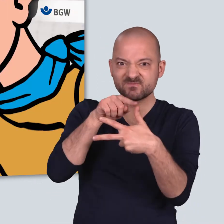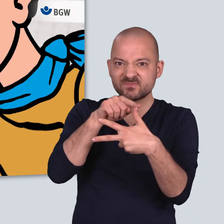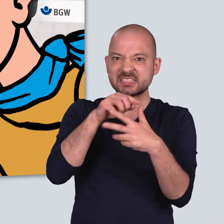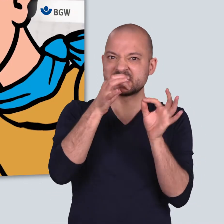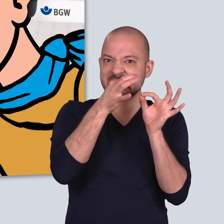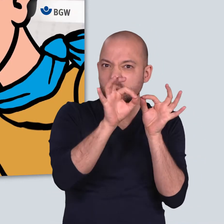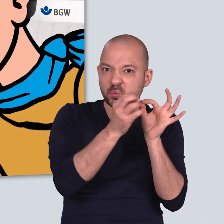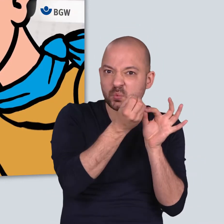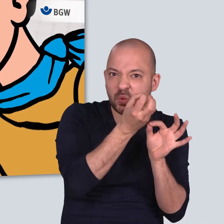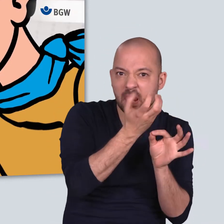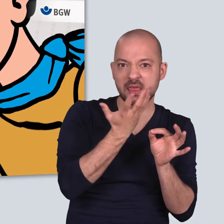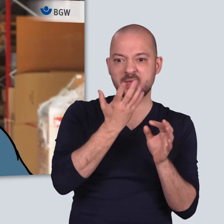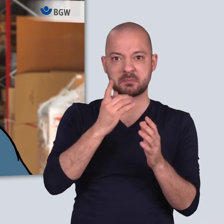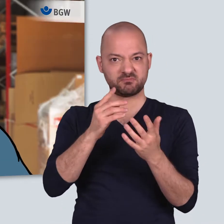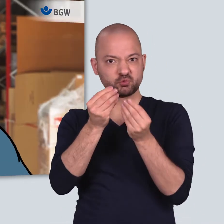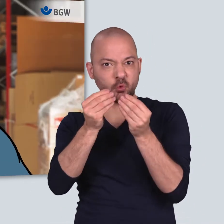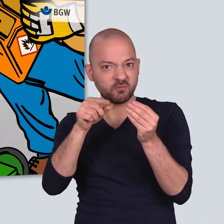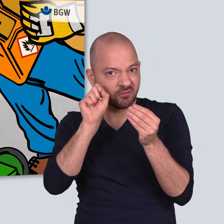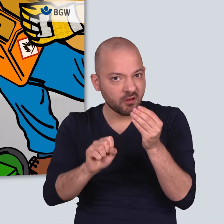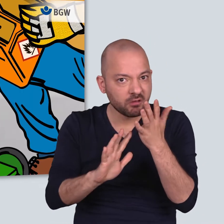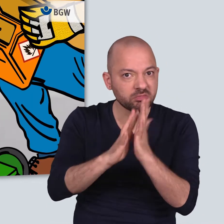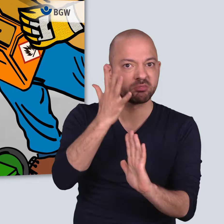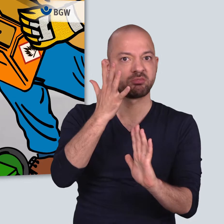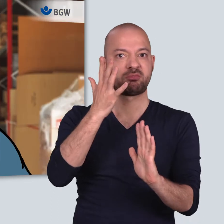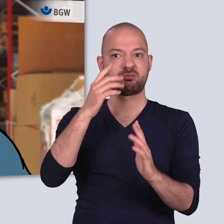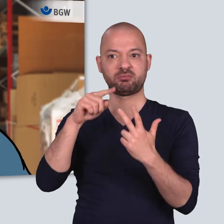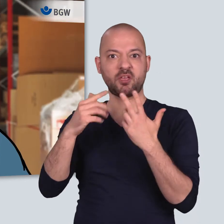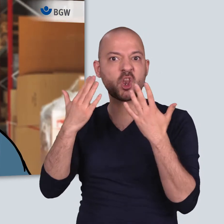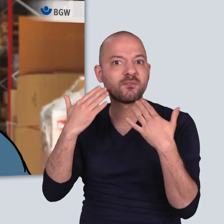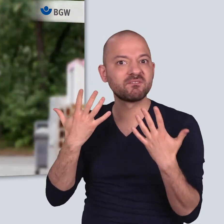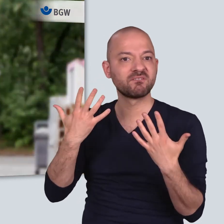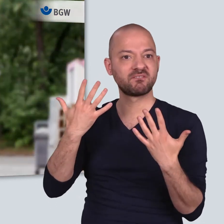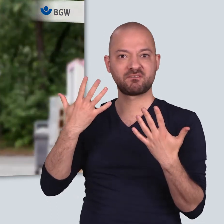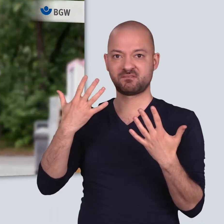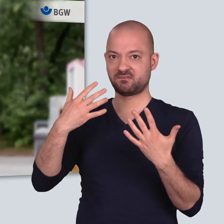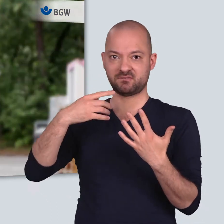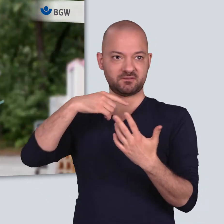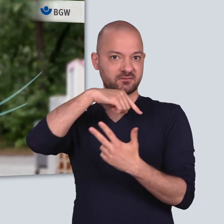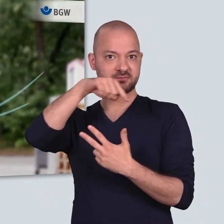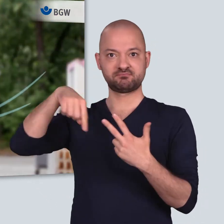Zünd-Quelle ... brennbarer Stoff ... ... Luft.